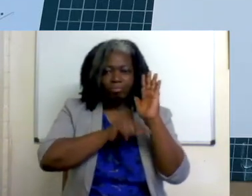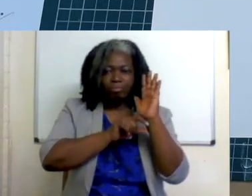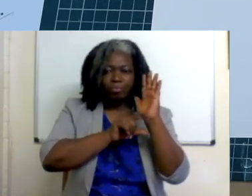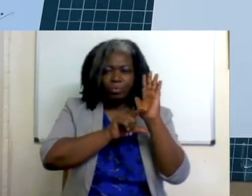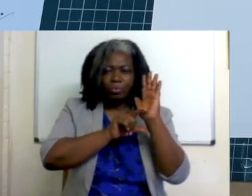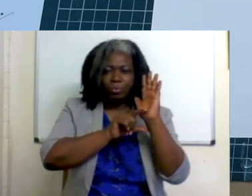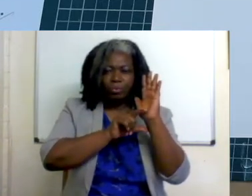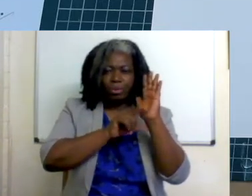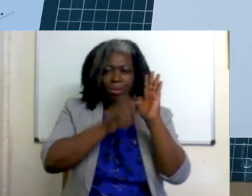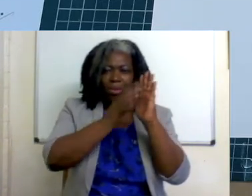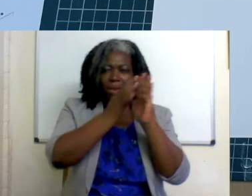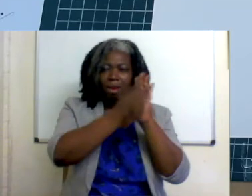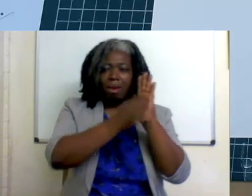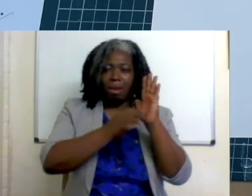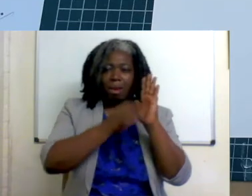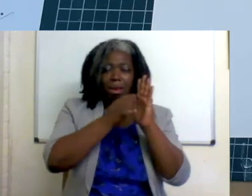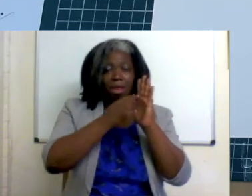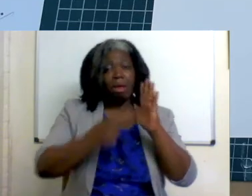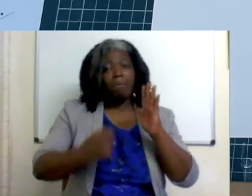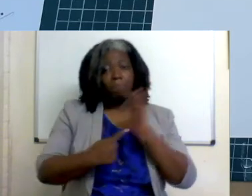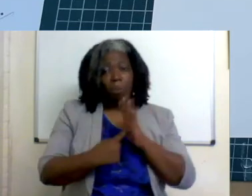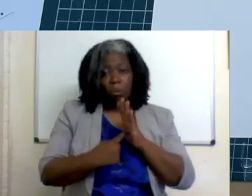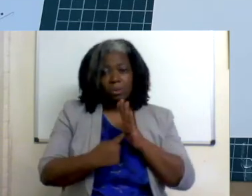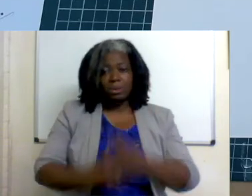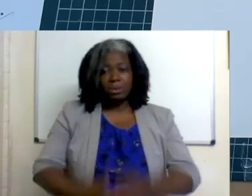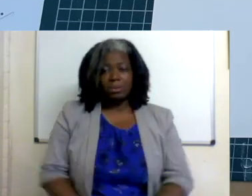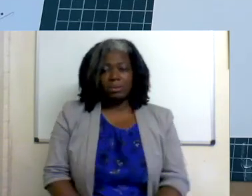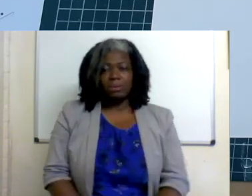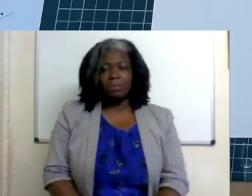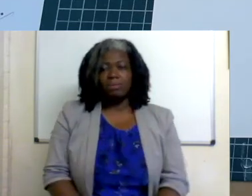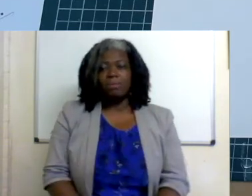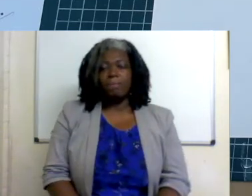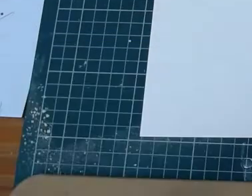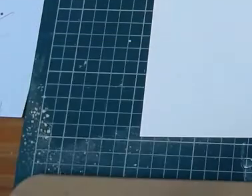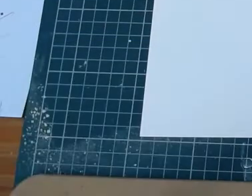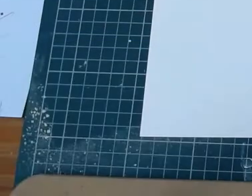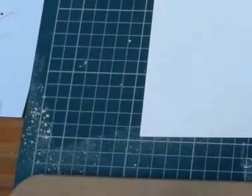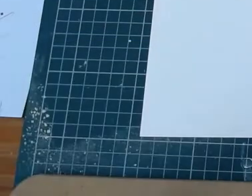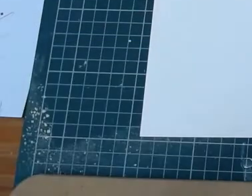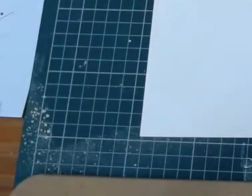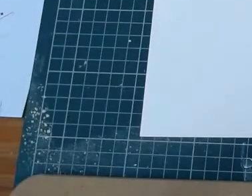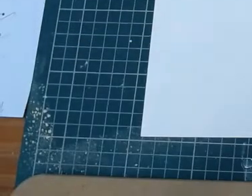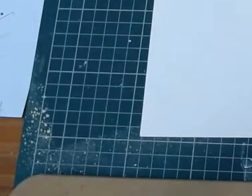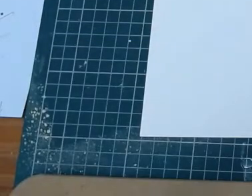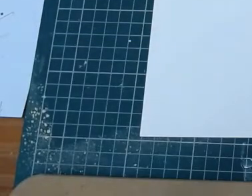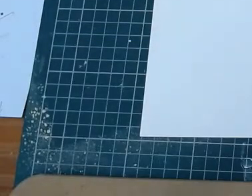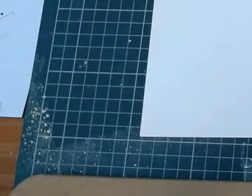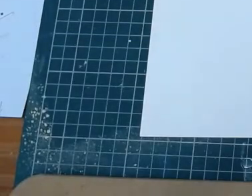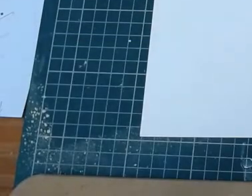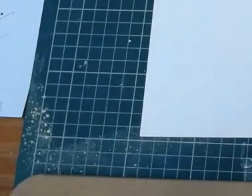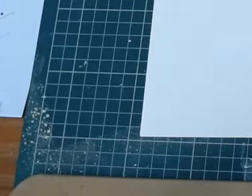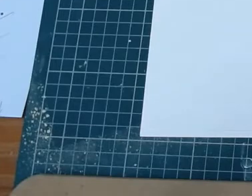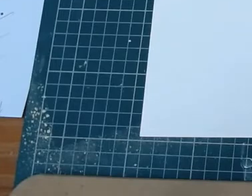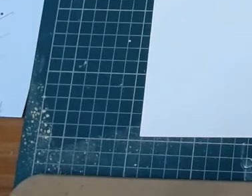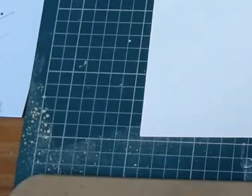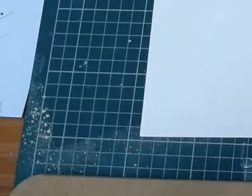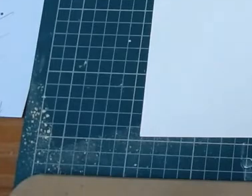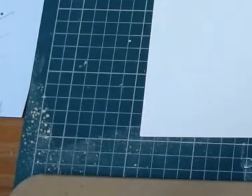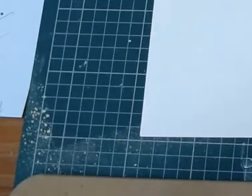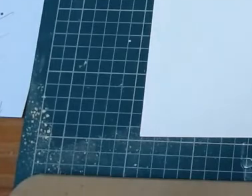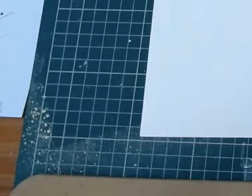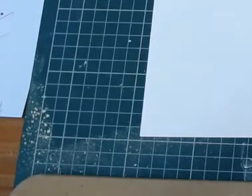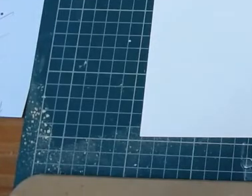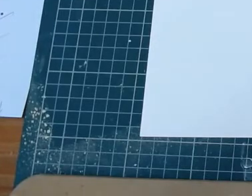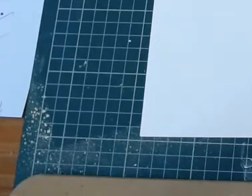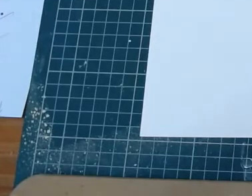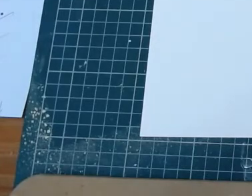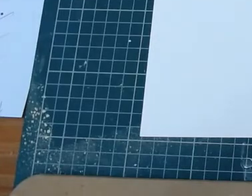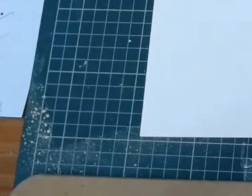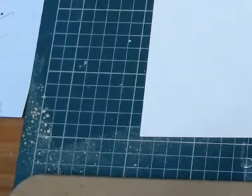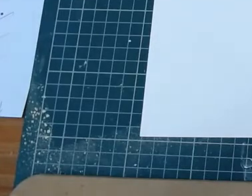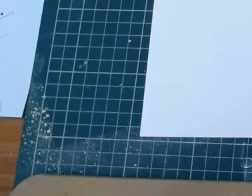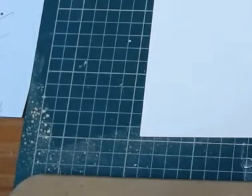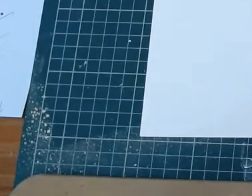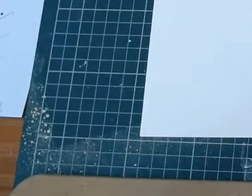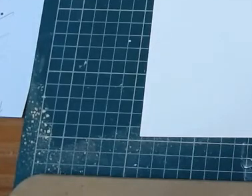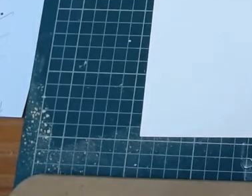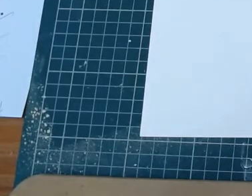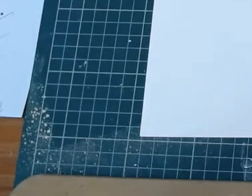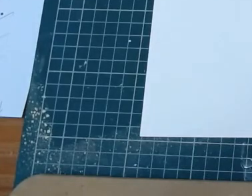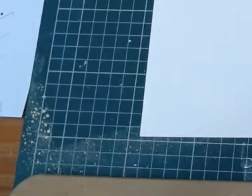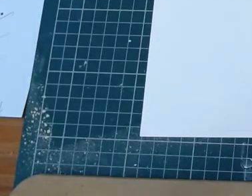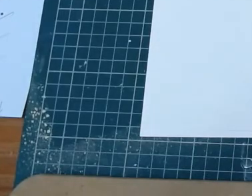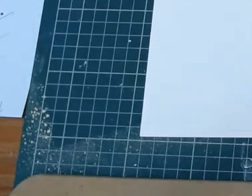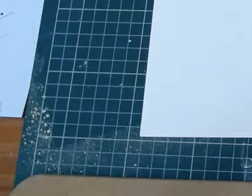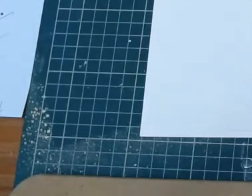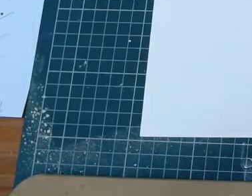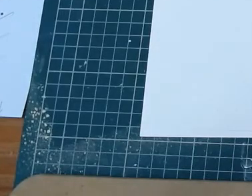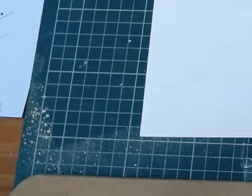se dotykaly spodku vaseho papiru nebo tvrdeho papiru. Ale nechavam tady dole misto,